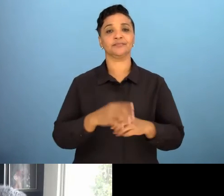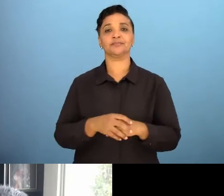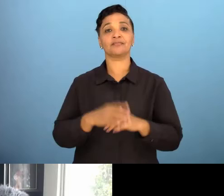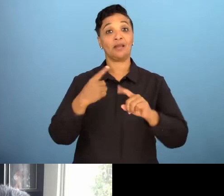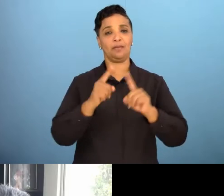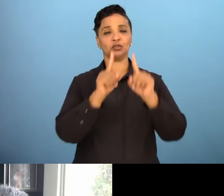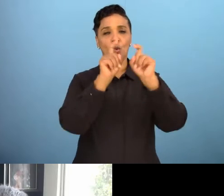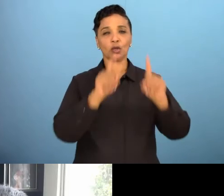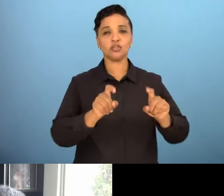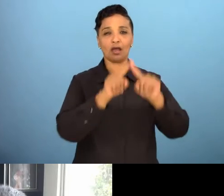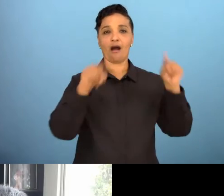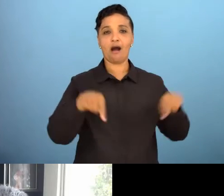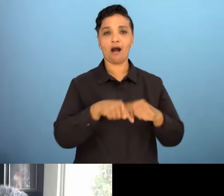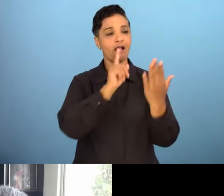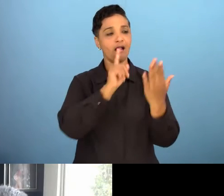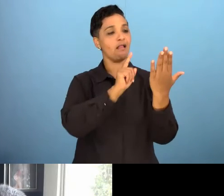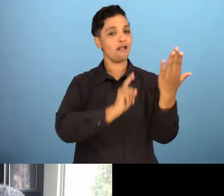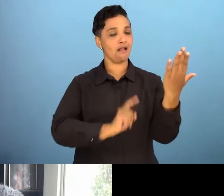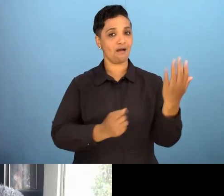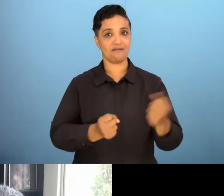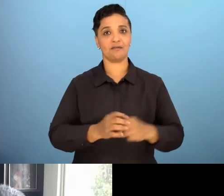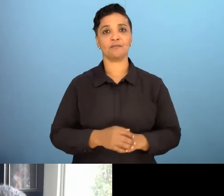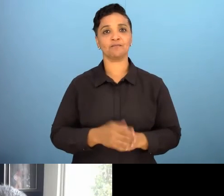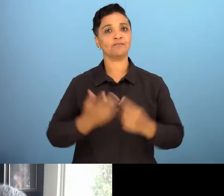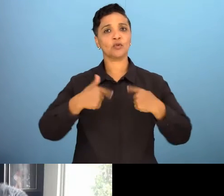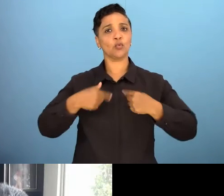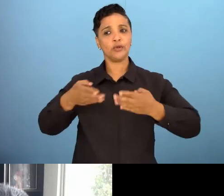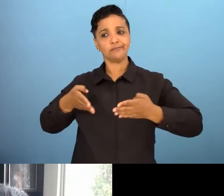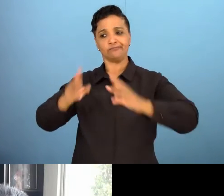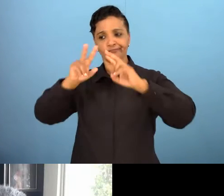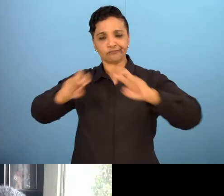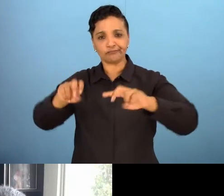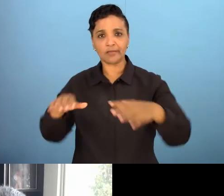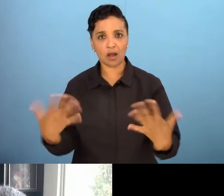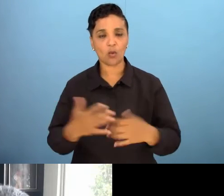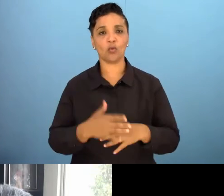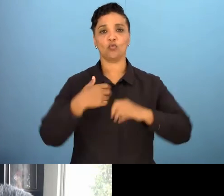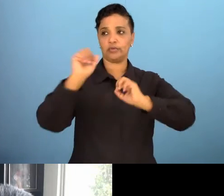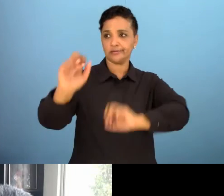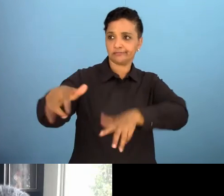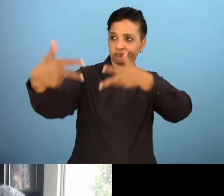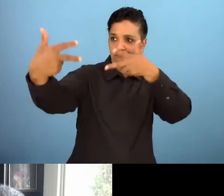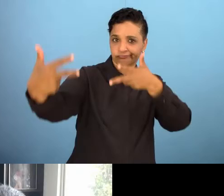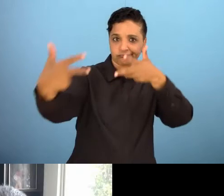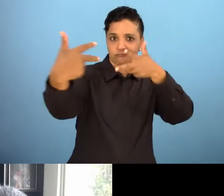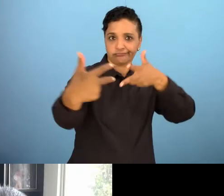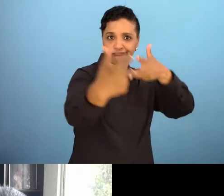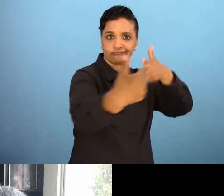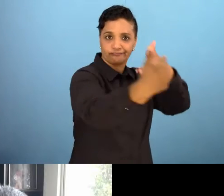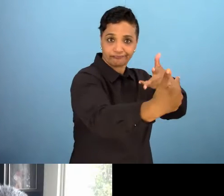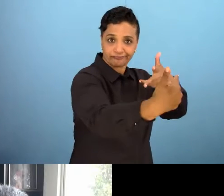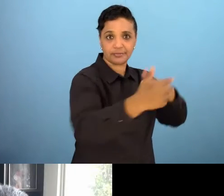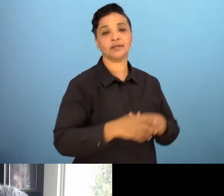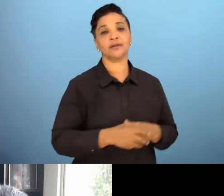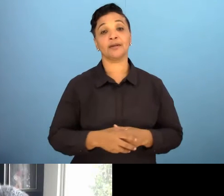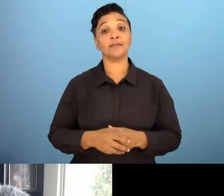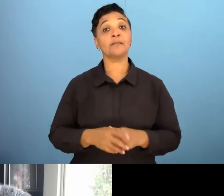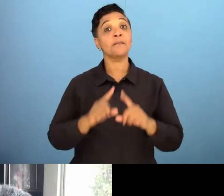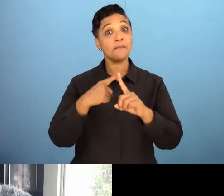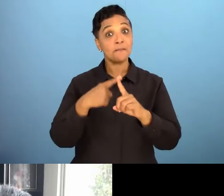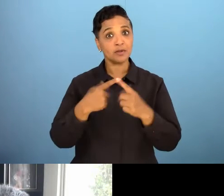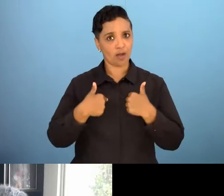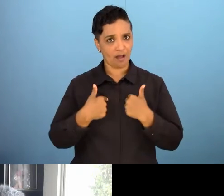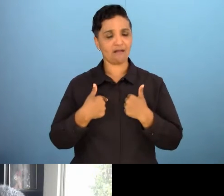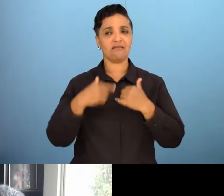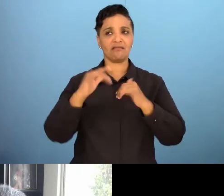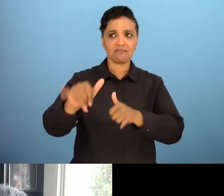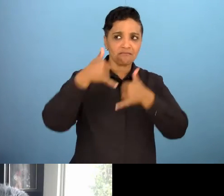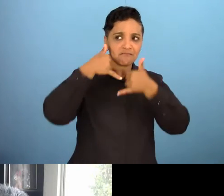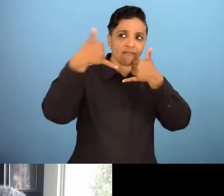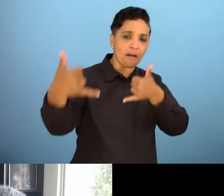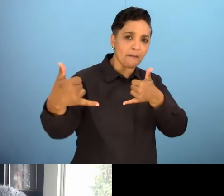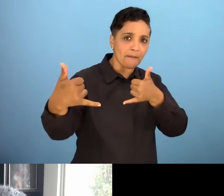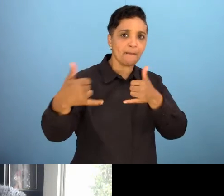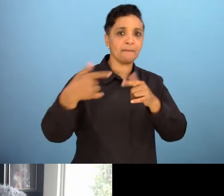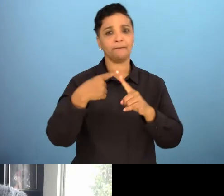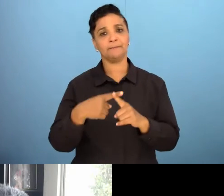8 cuestionario semiestructurado.